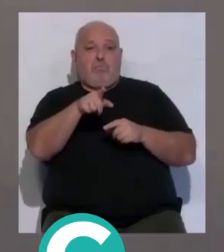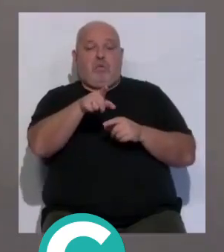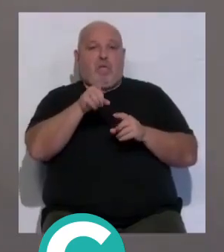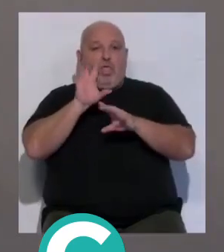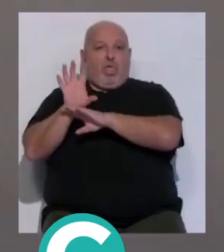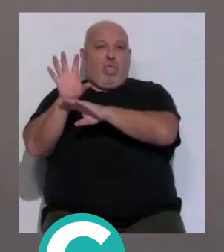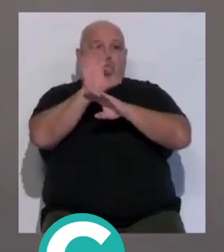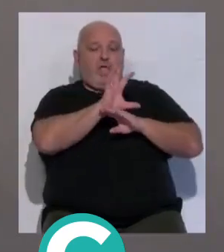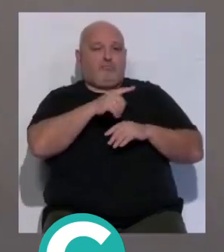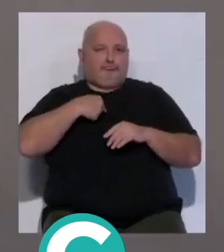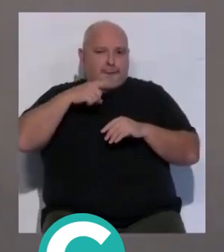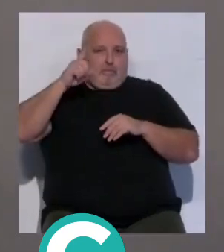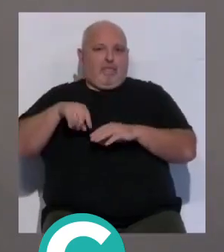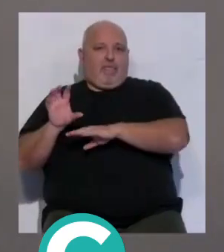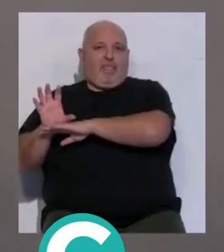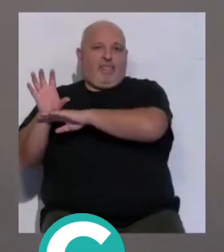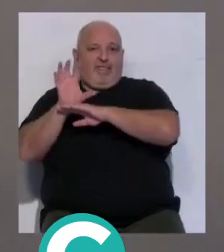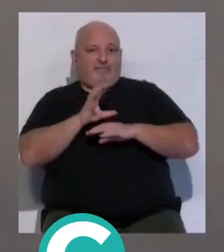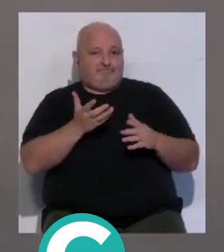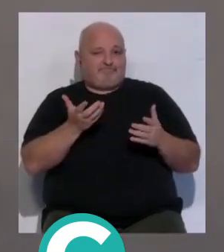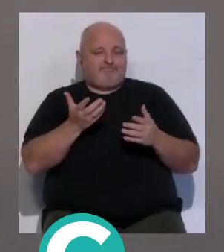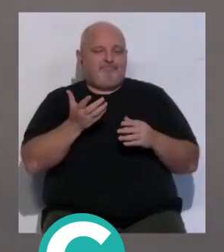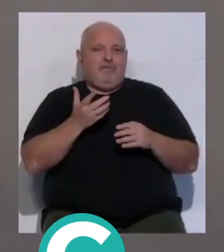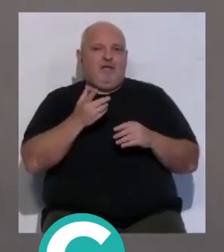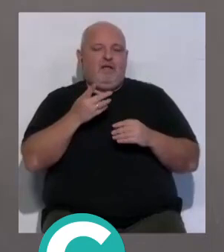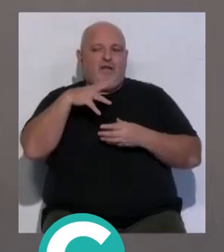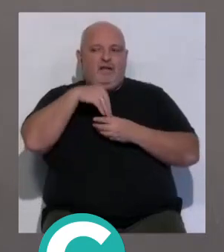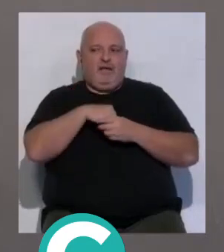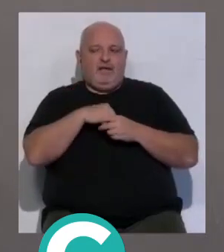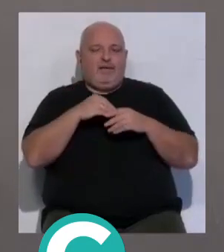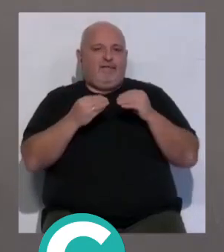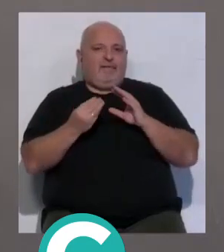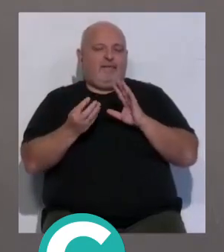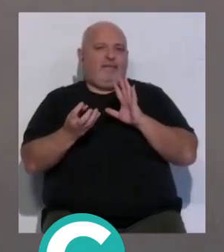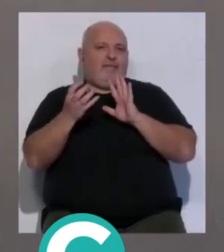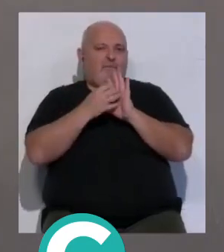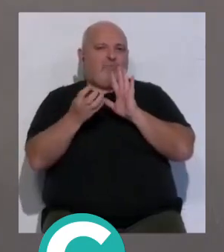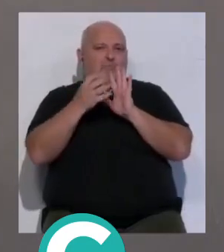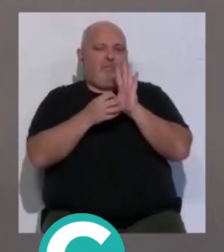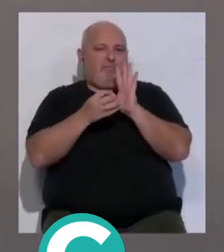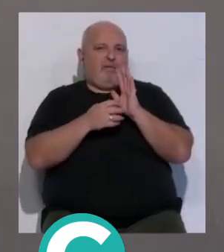sitio que lo grabes Mira Vale pero no puede estar grabando y subiéndolo directamente a